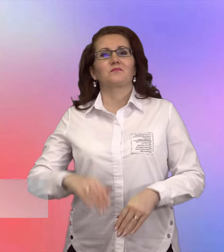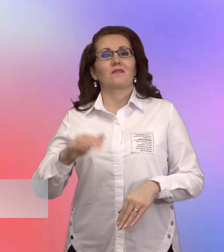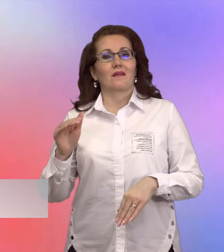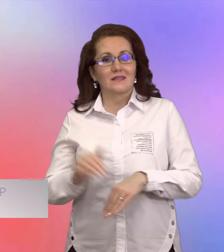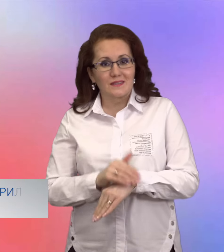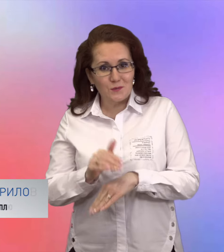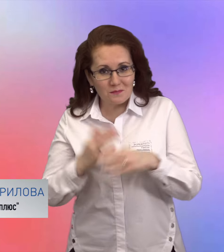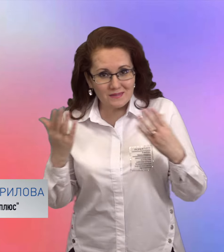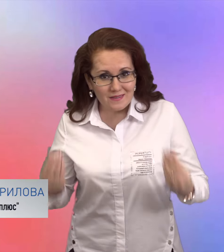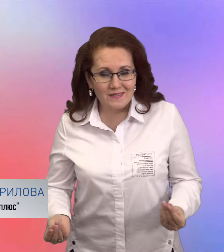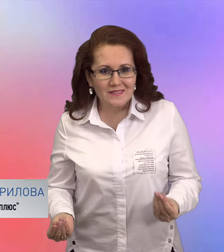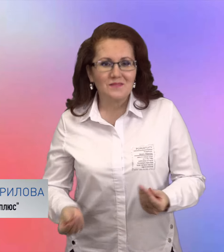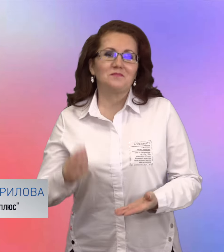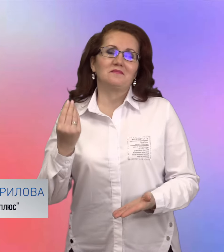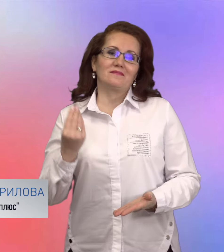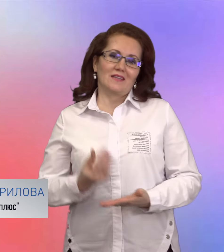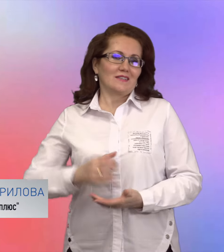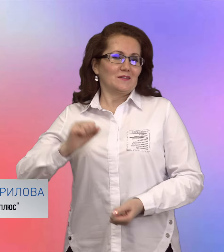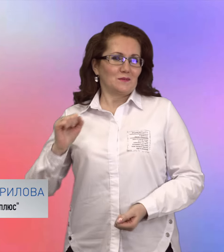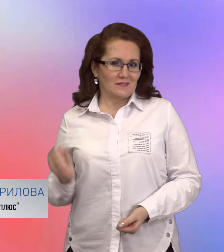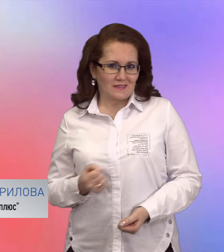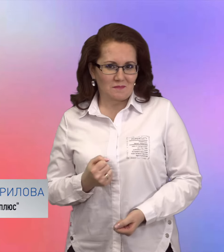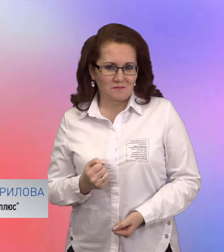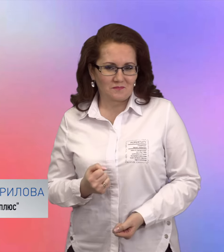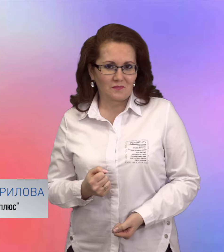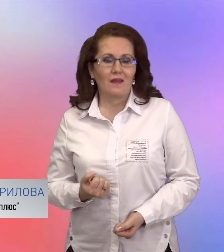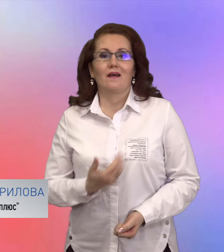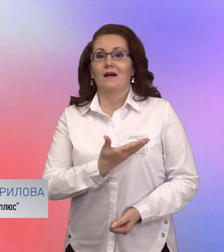Добрый день, дорогие друзья!